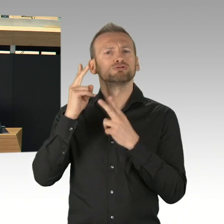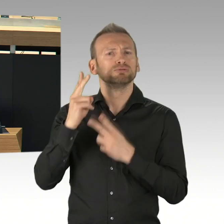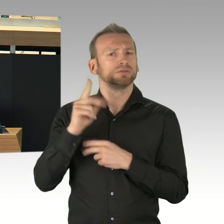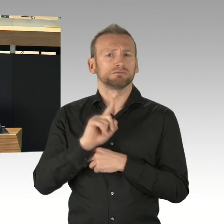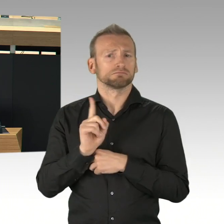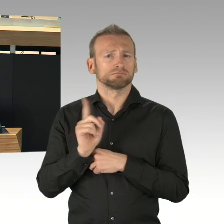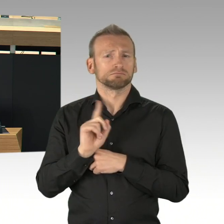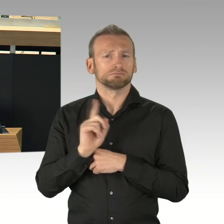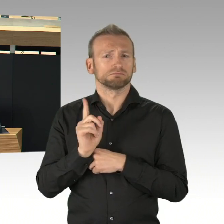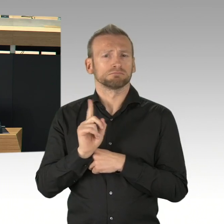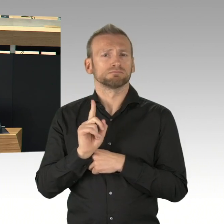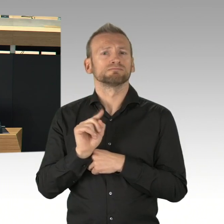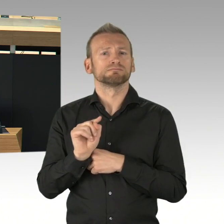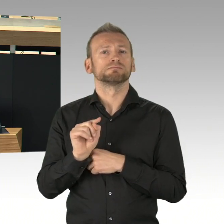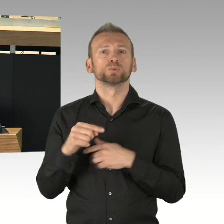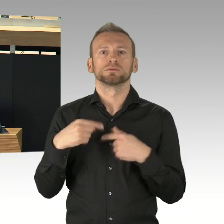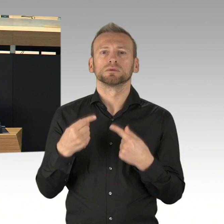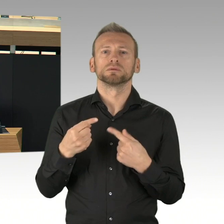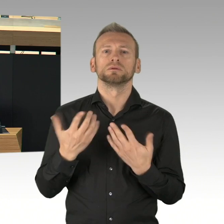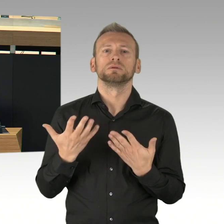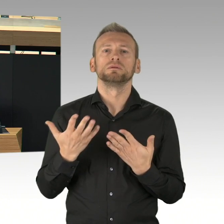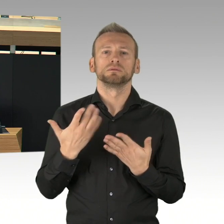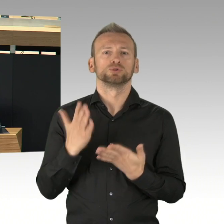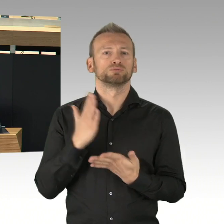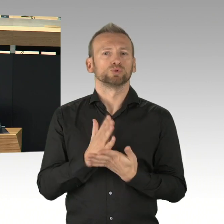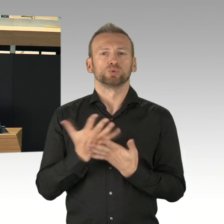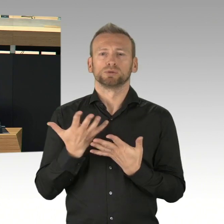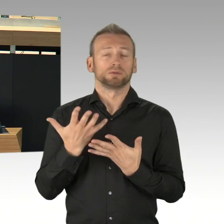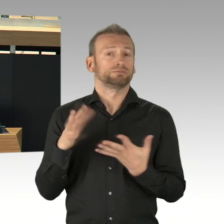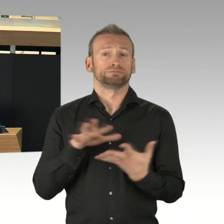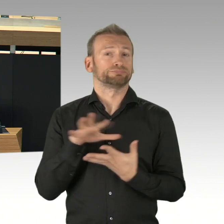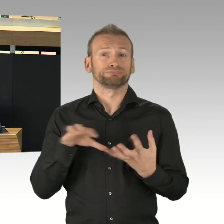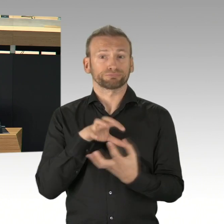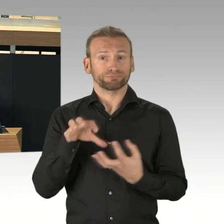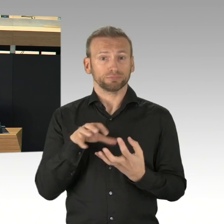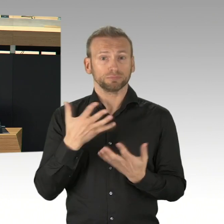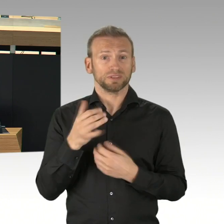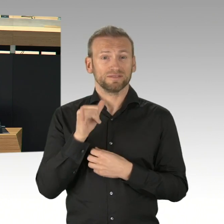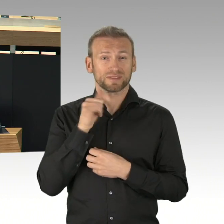Wir wissen nicht, ob dieser Mietendeckel Bestand haben wird.